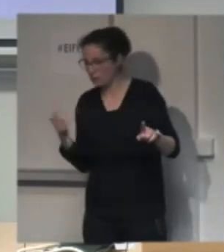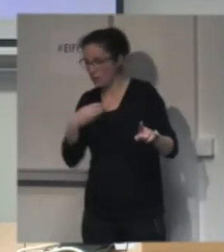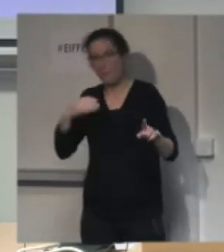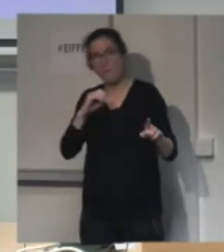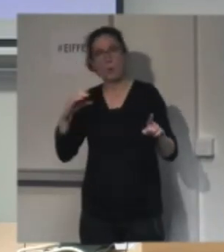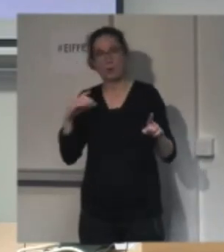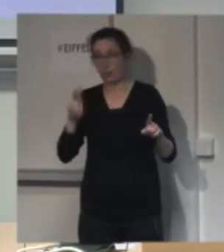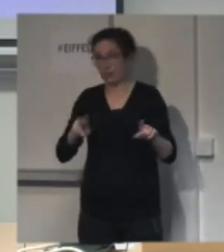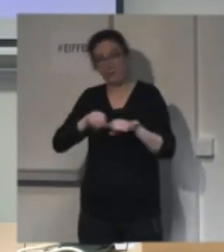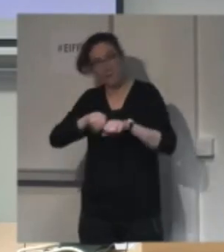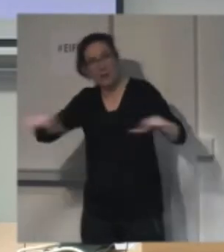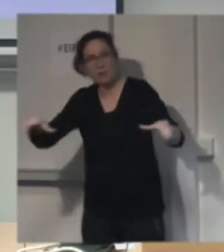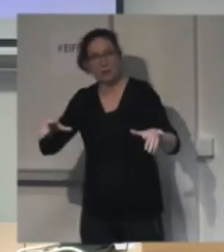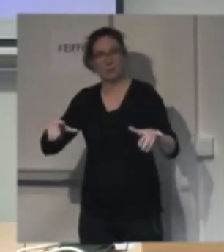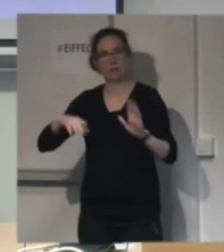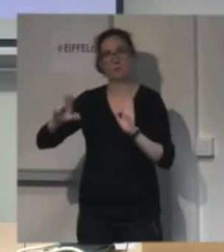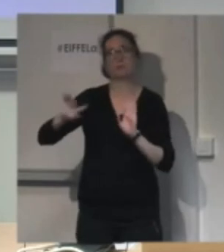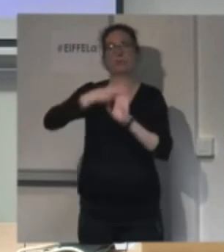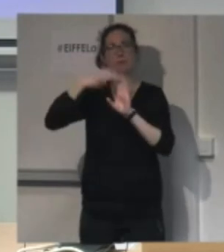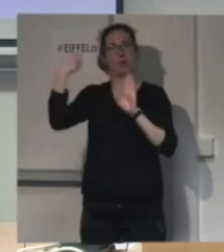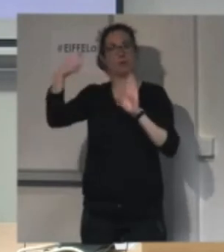Les MOOCs sont en plein essor, mais il n'y a pas de standardisation